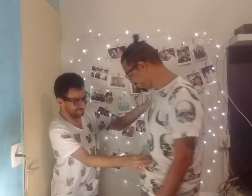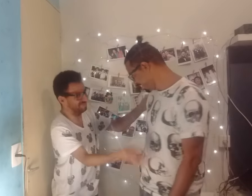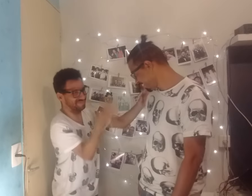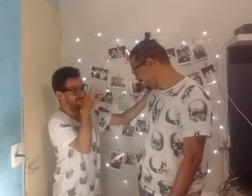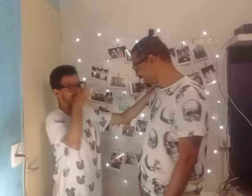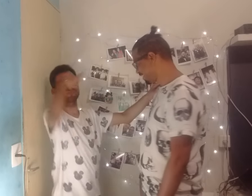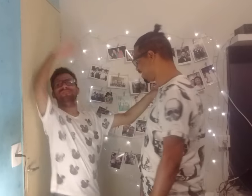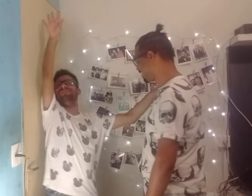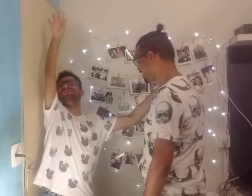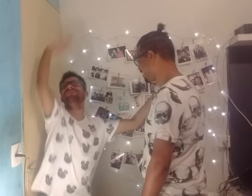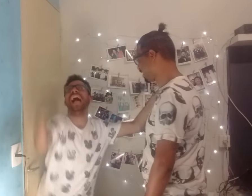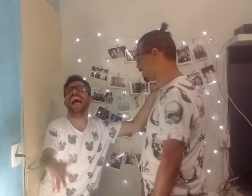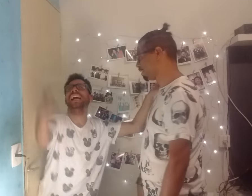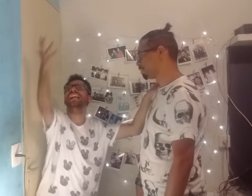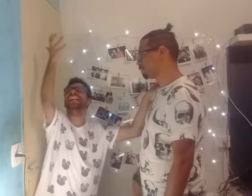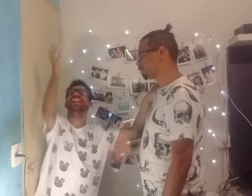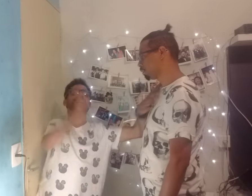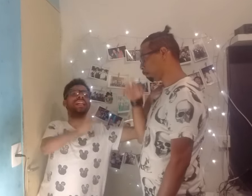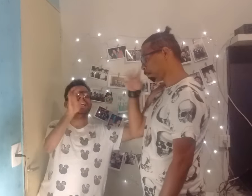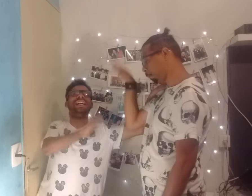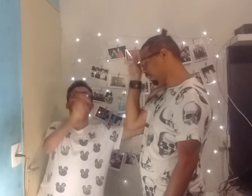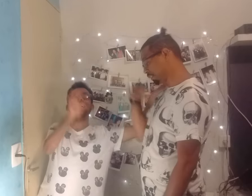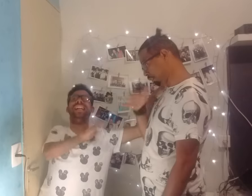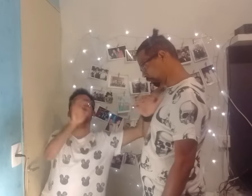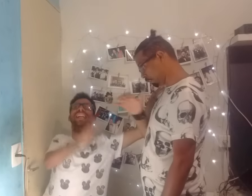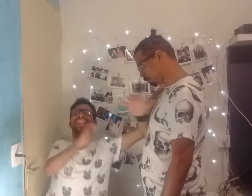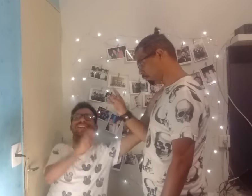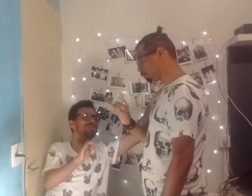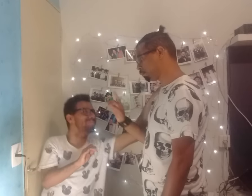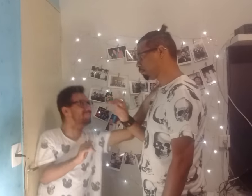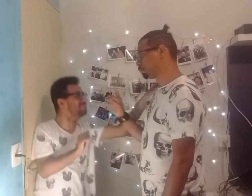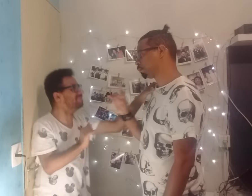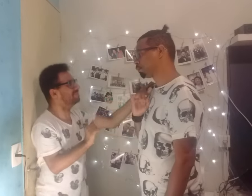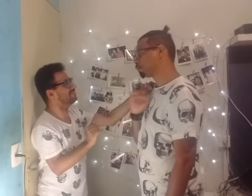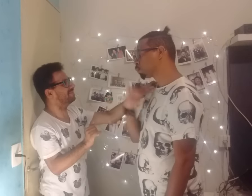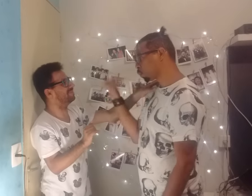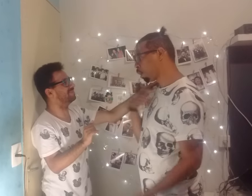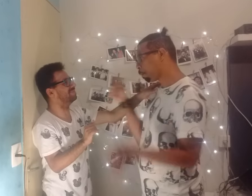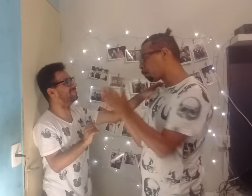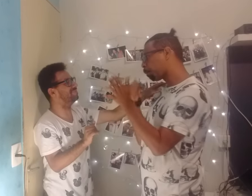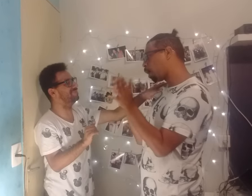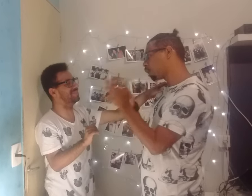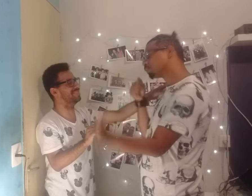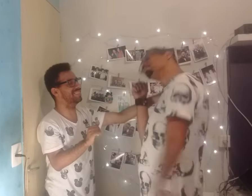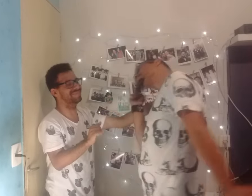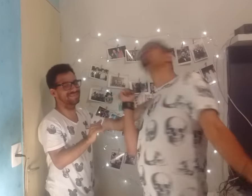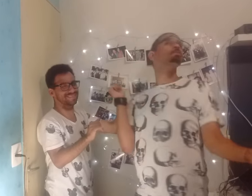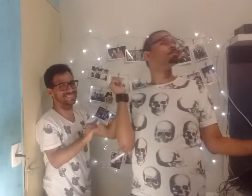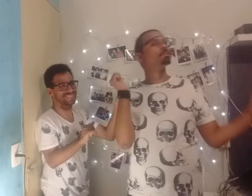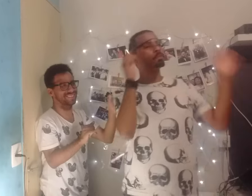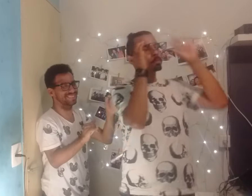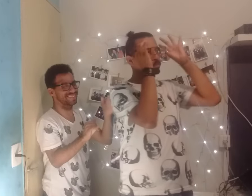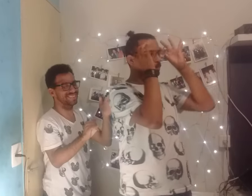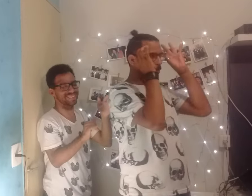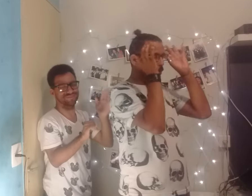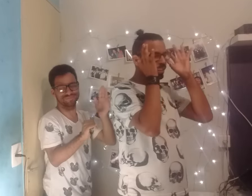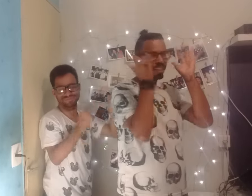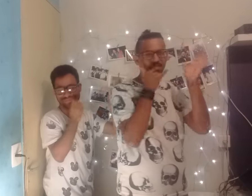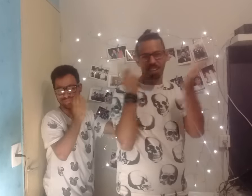top , lindoo!! que ricooo!!! sou não rico! sou pobre que bom deixar!